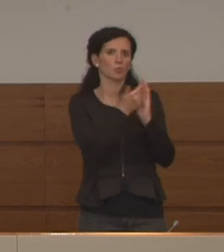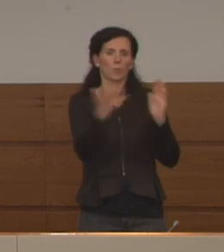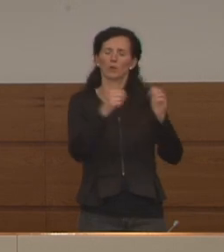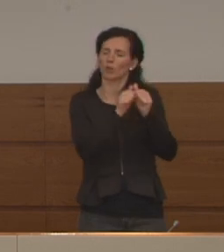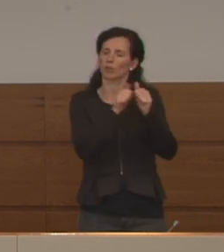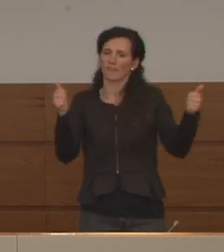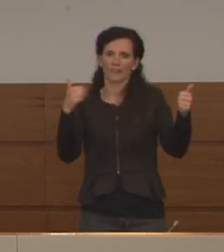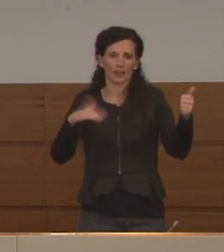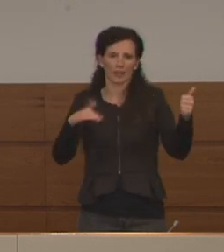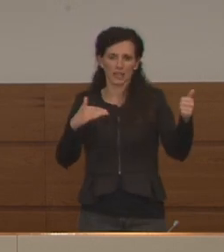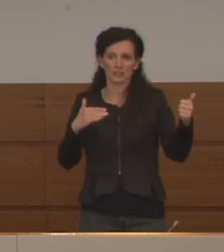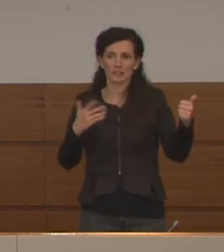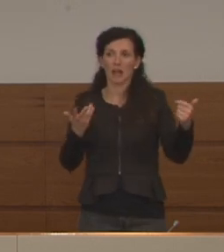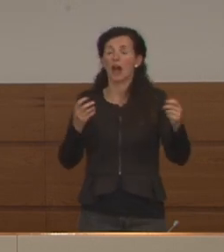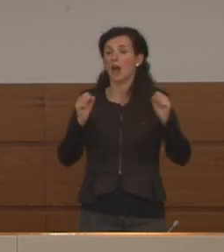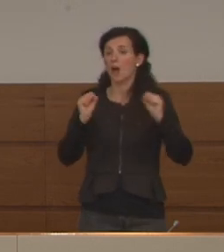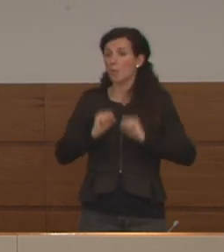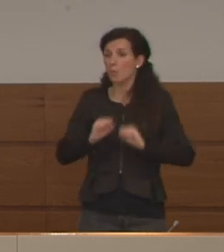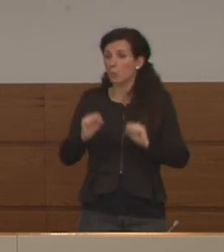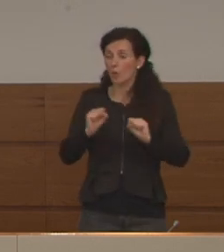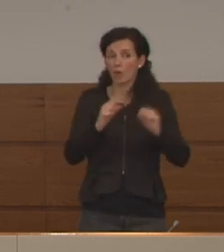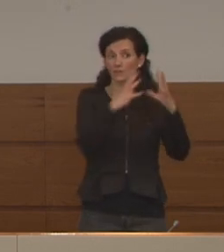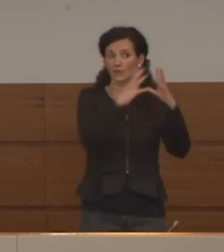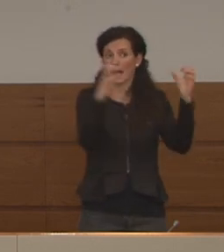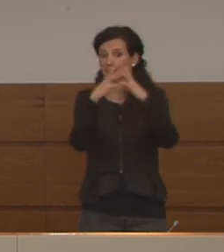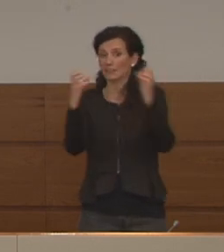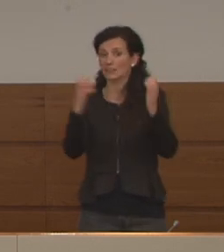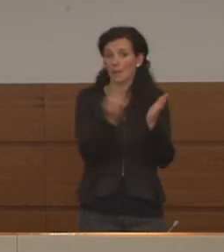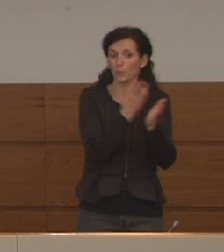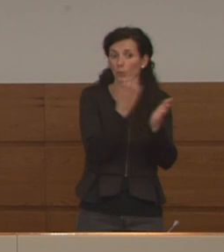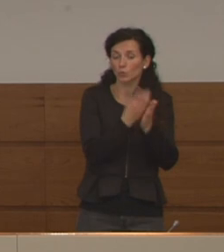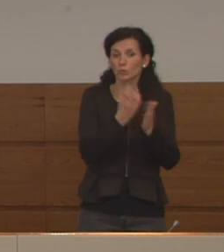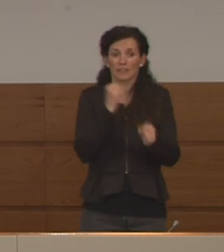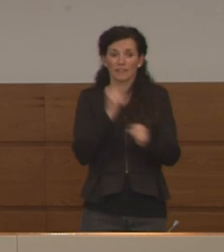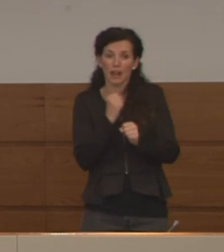produttive sono comunque rimaste aperte, attività professionali in questo periodo